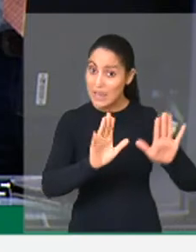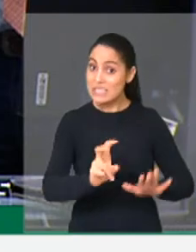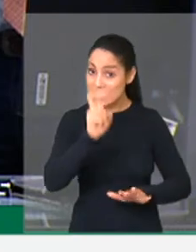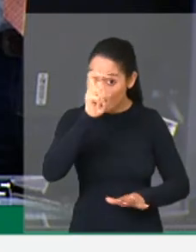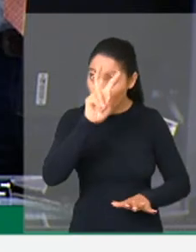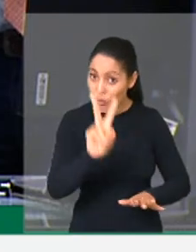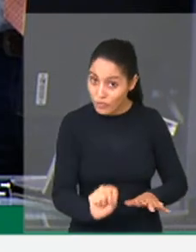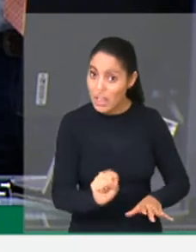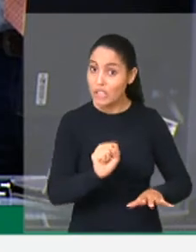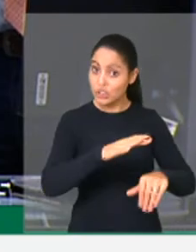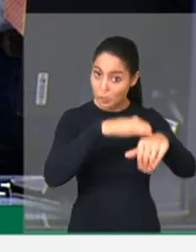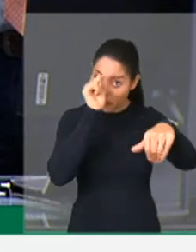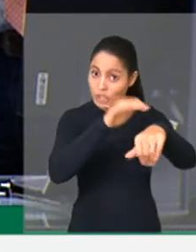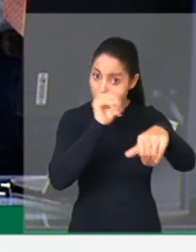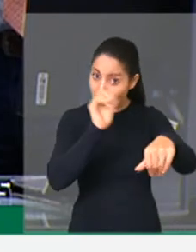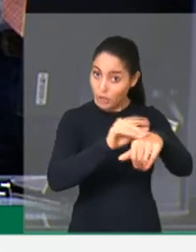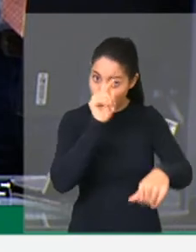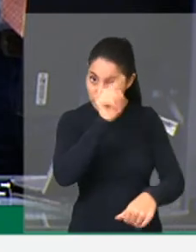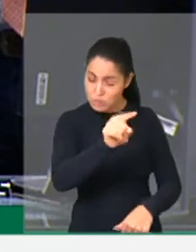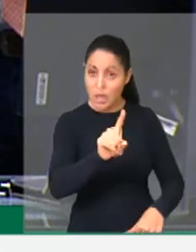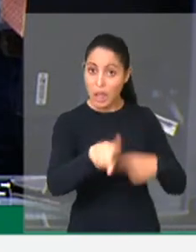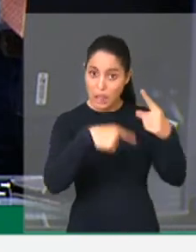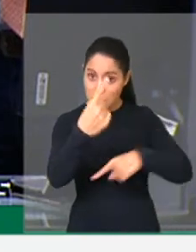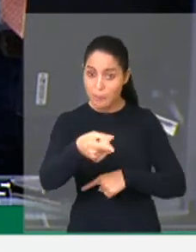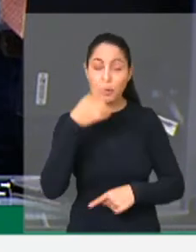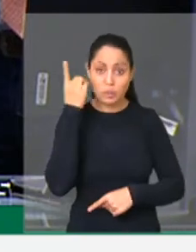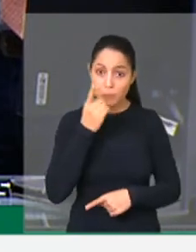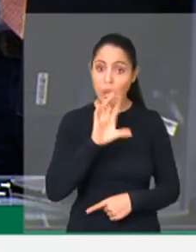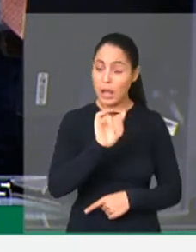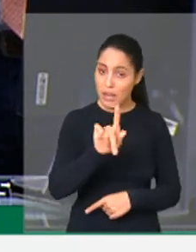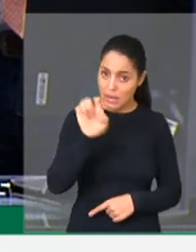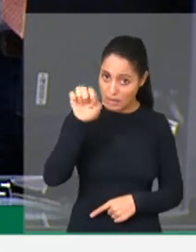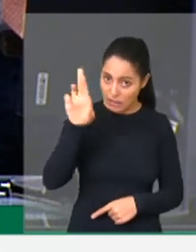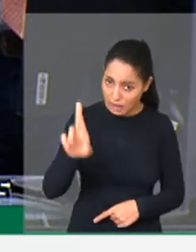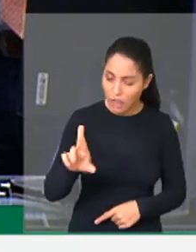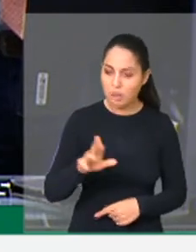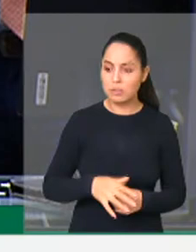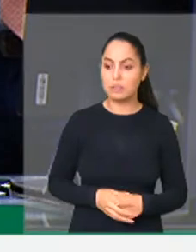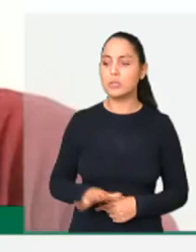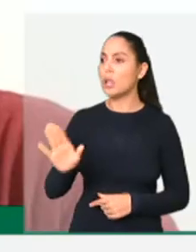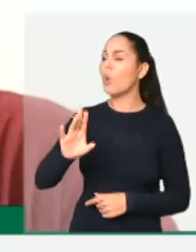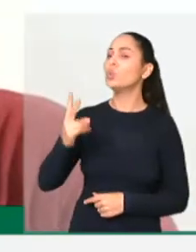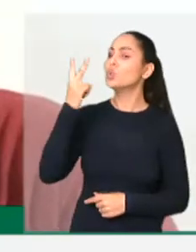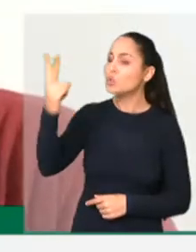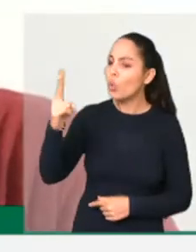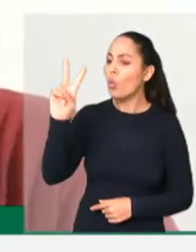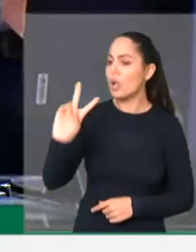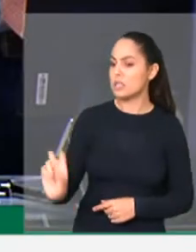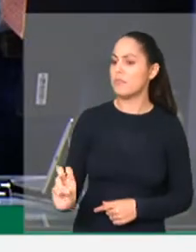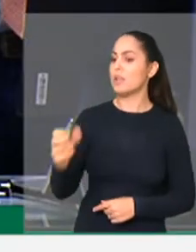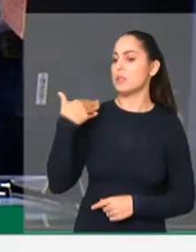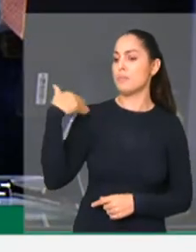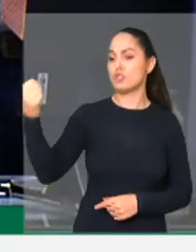ESTÁ USANDO UM MINUTO DO SEU TEMPO. -- [DEPUTADO]: TÁ BOM, OBRIGADO PRESIDENTE, ESSE DESTAQUE DO PT SUBSTITUI O